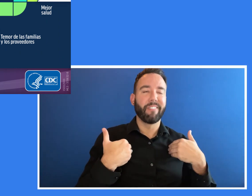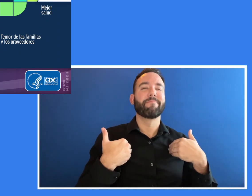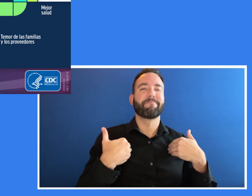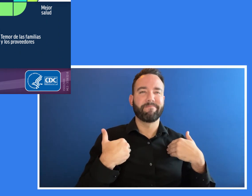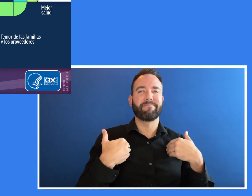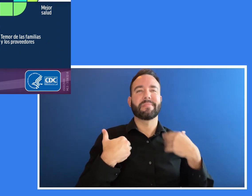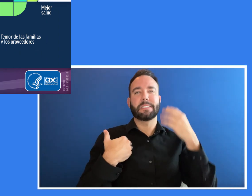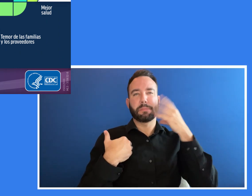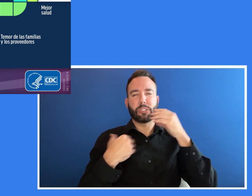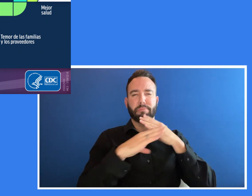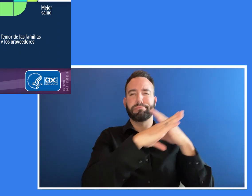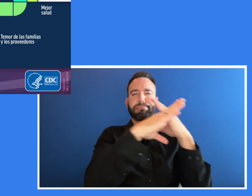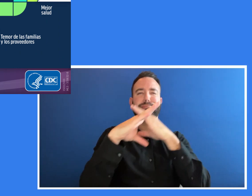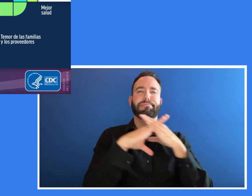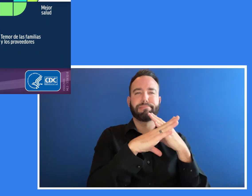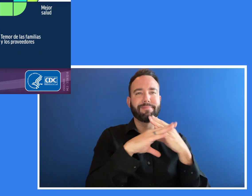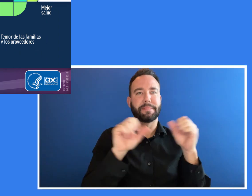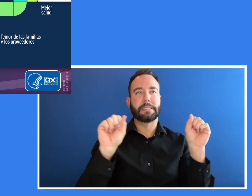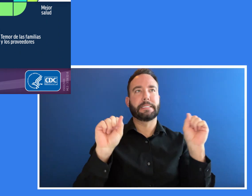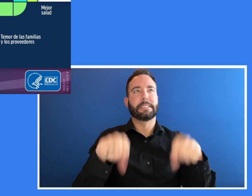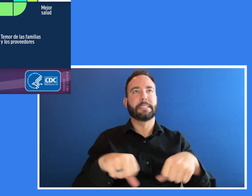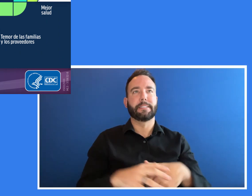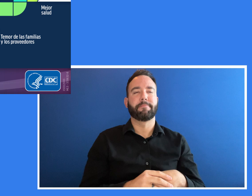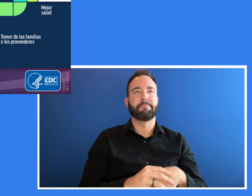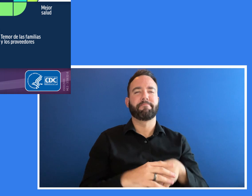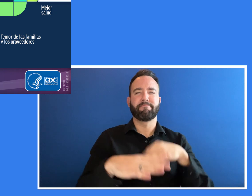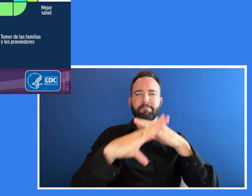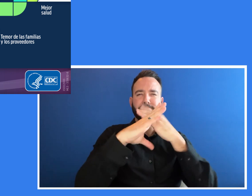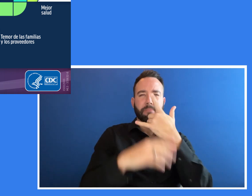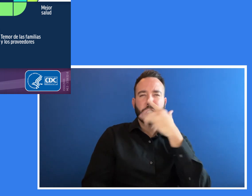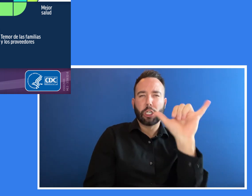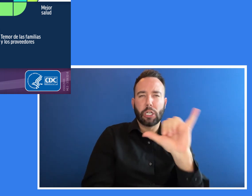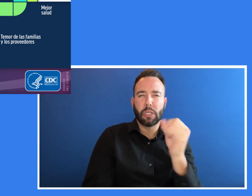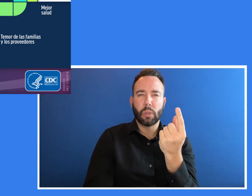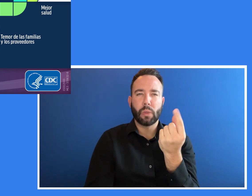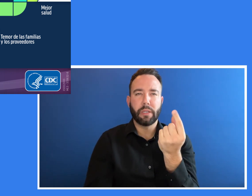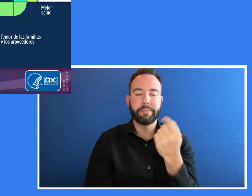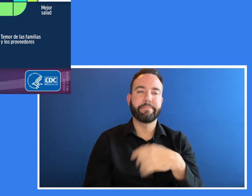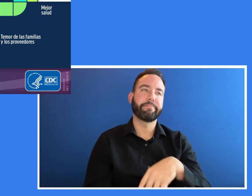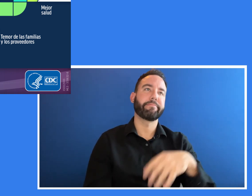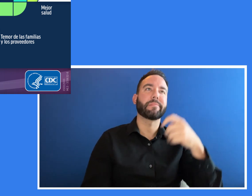enfrentan barreras que hacen difícil que obtengan el cuidado médico que necesitan.